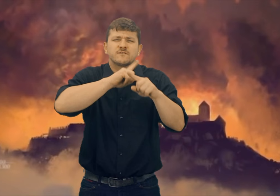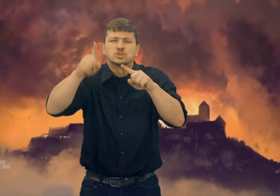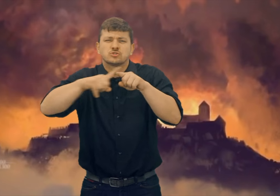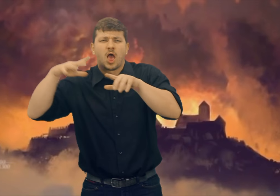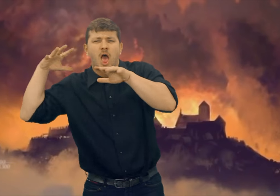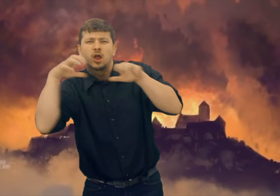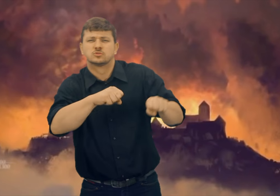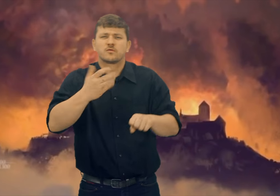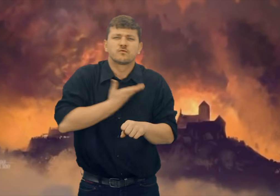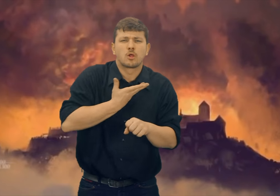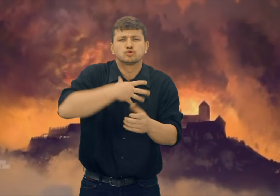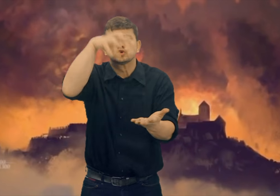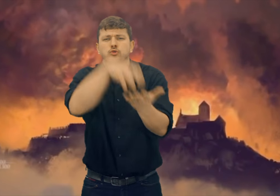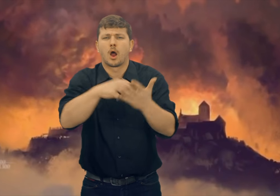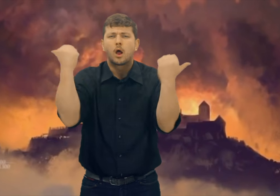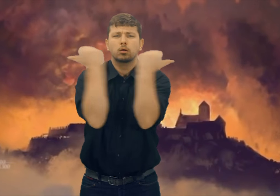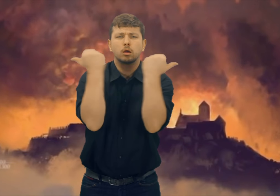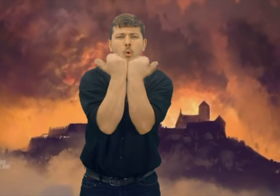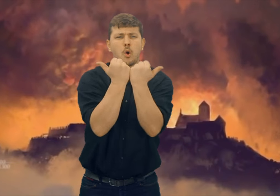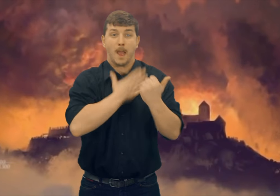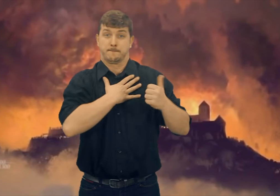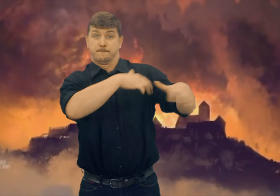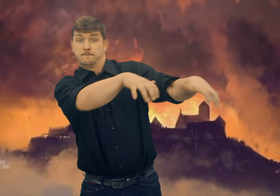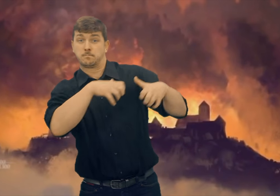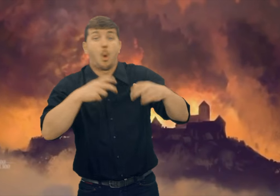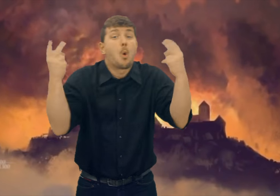Die verschiedensten Mächte wollten immer wieder die Stadt Krakau (pol. Kraków) erobern.